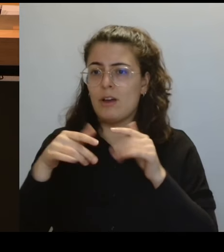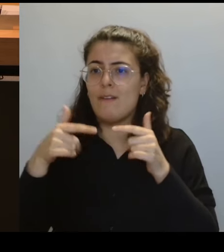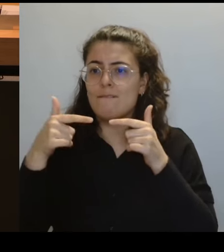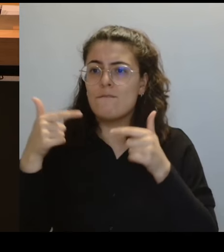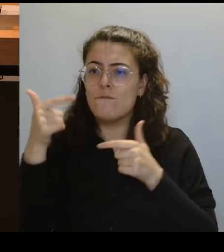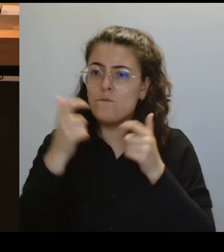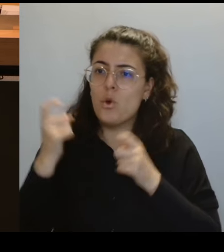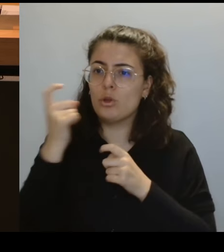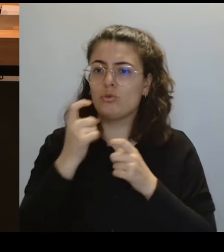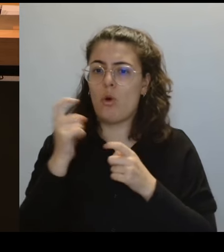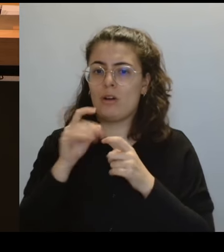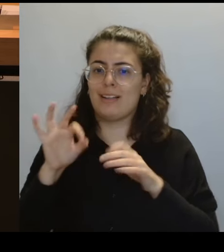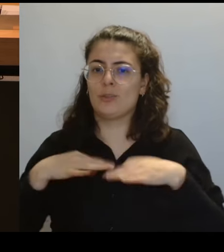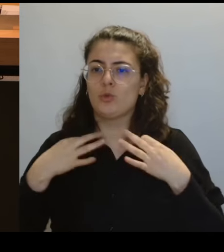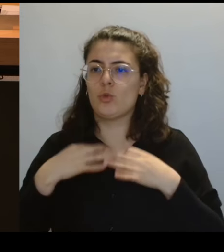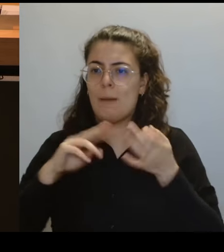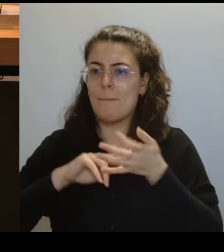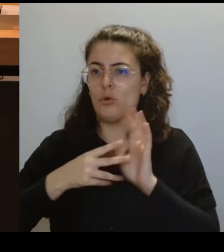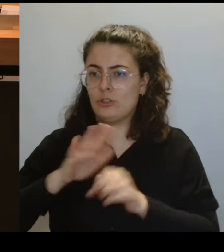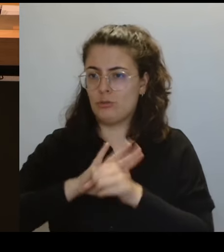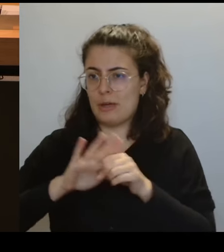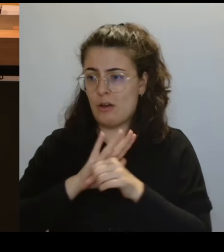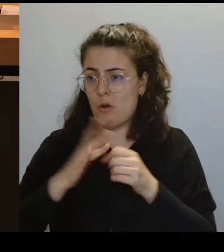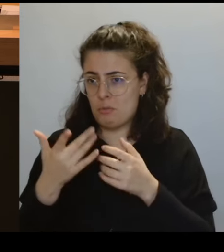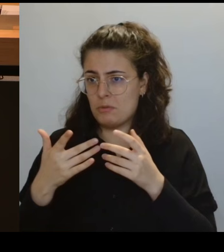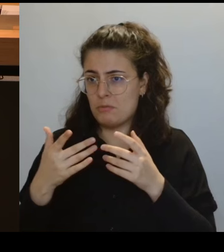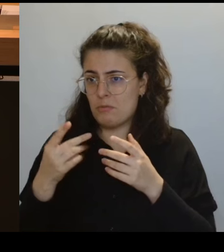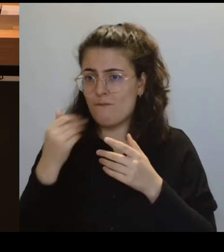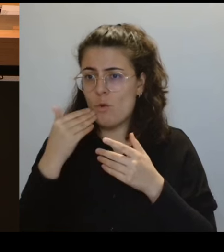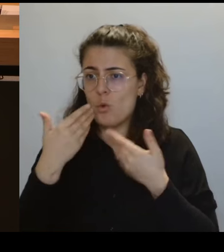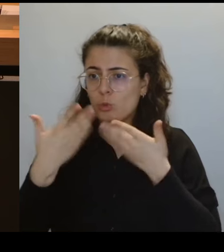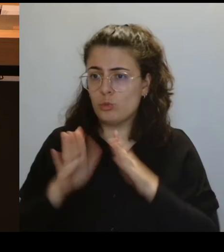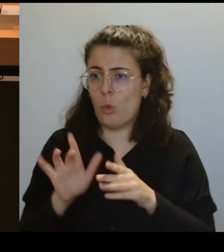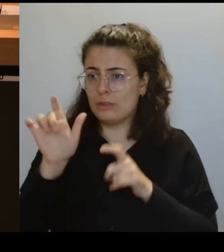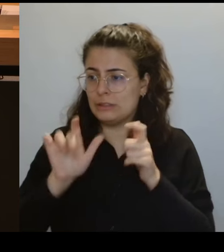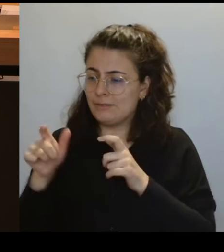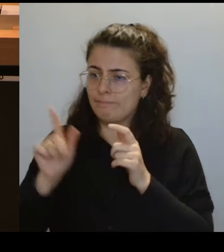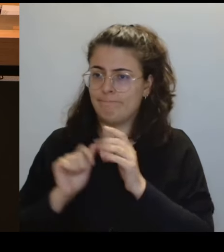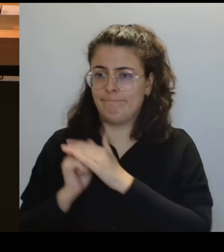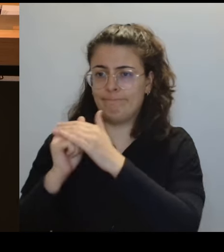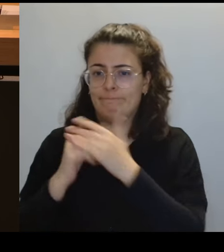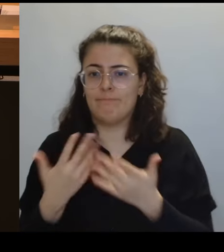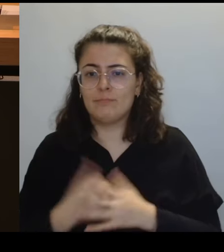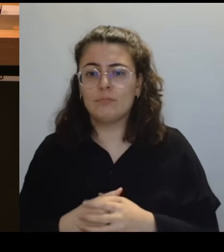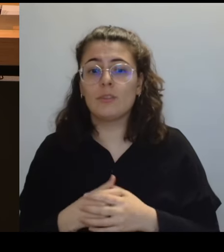geregelt werden sollten Das liegt an den individuell unterschiedlich geprägten Situationen obdachloser Menschen.